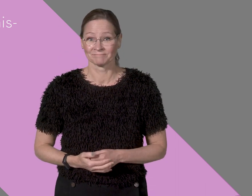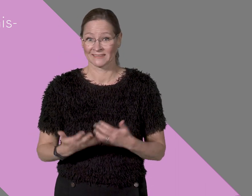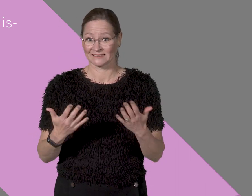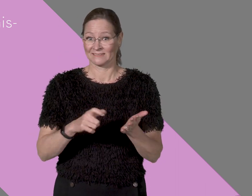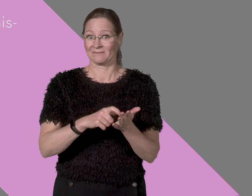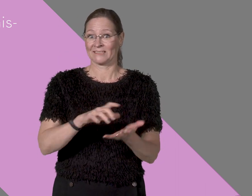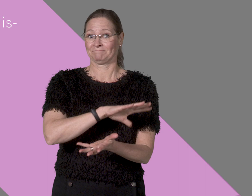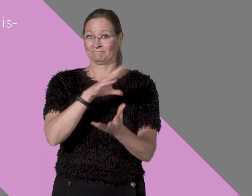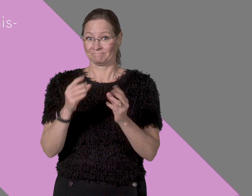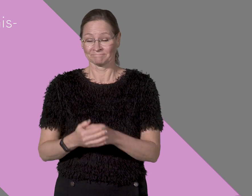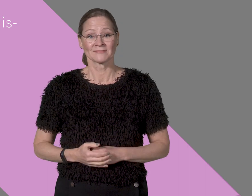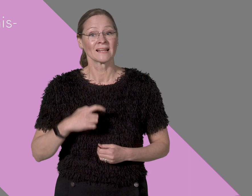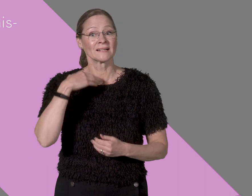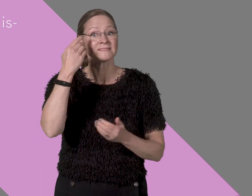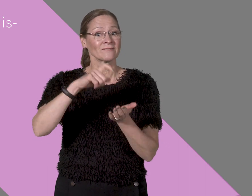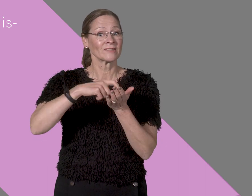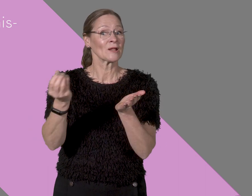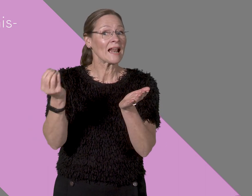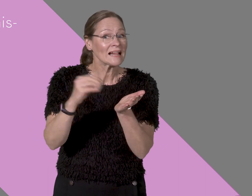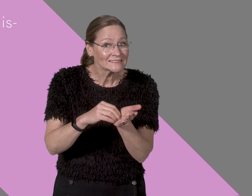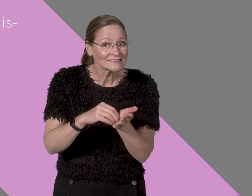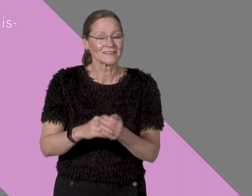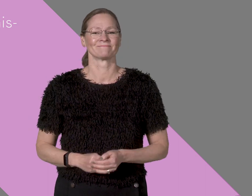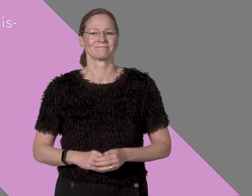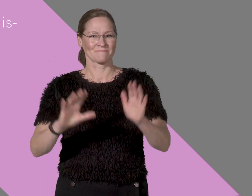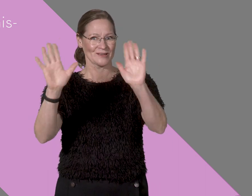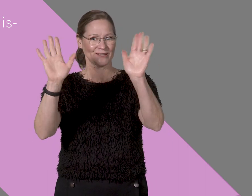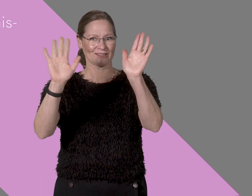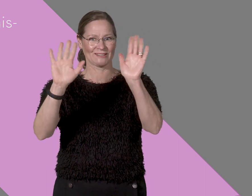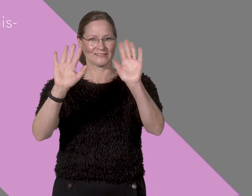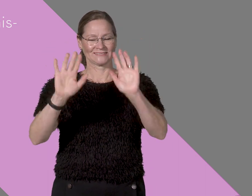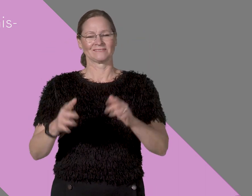Tässä kaikki tältä viikolta. Ensi viikolla lisää, moi moi!